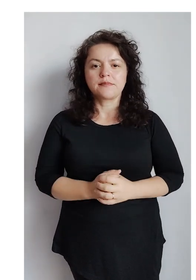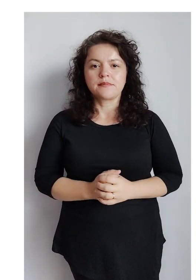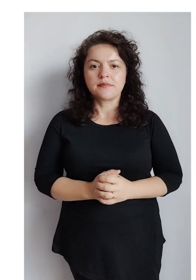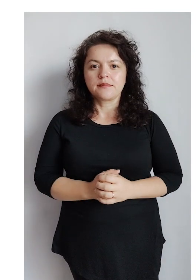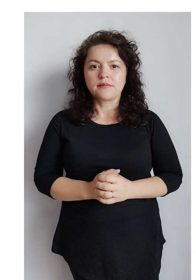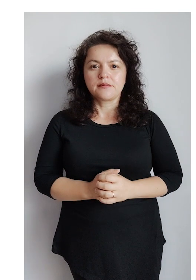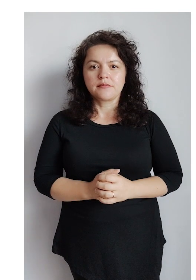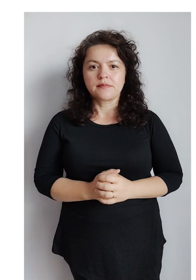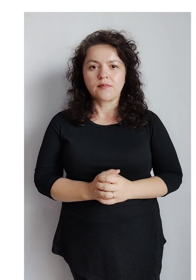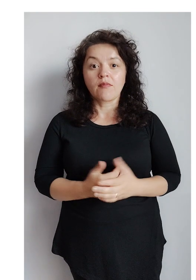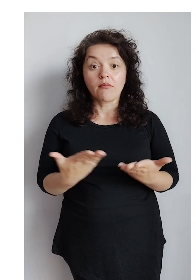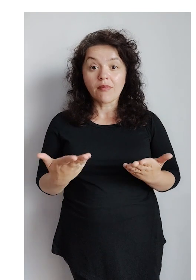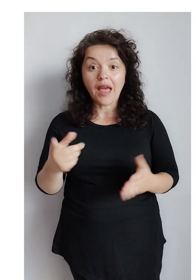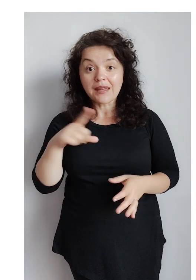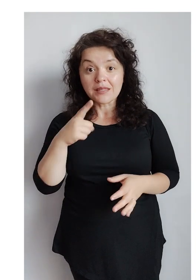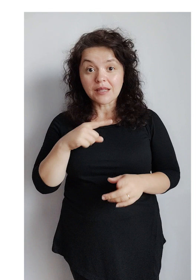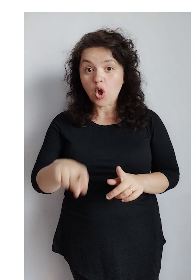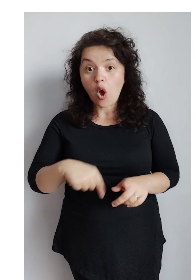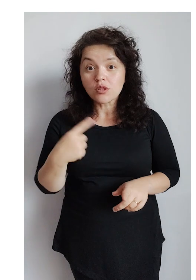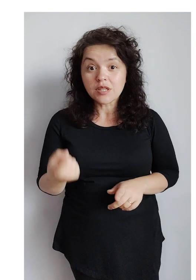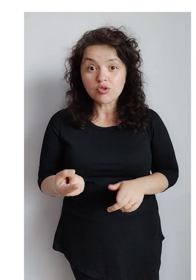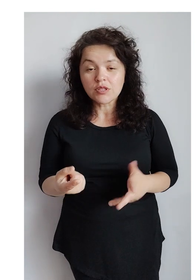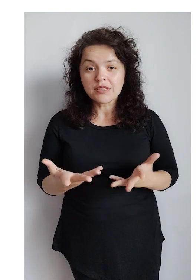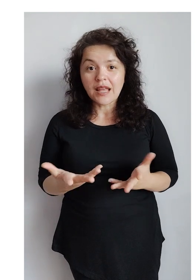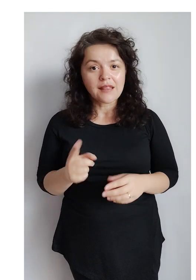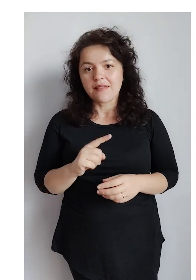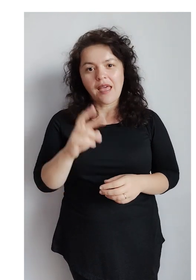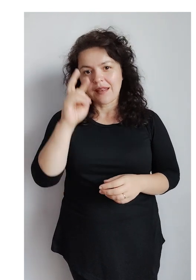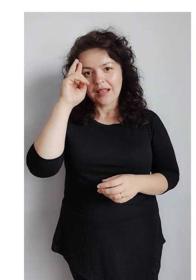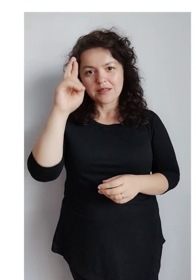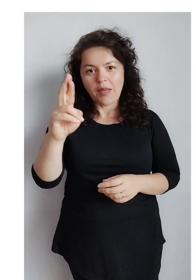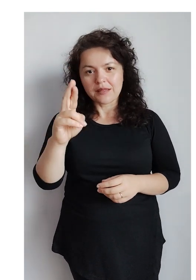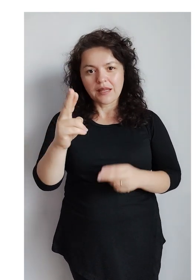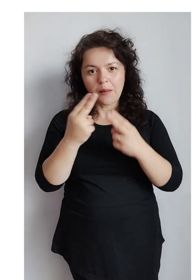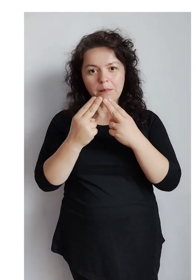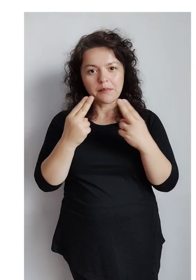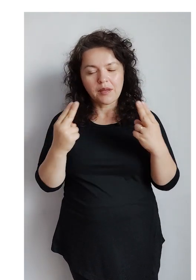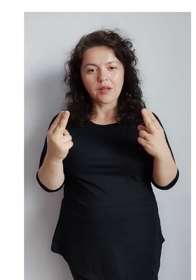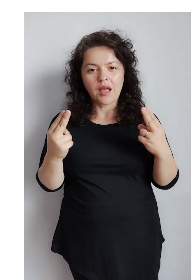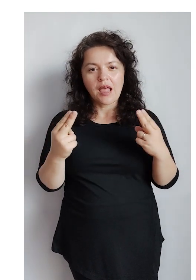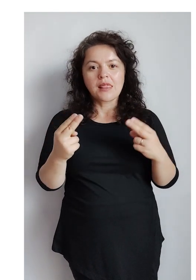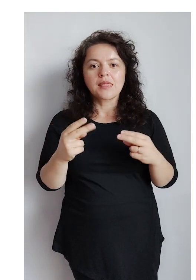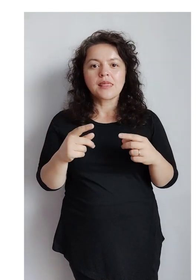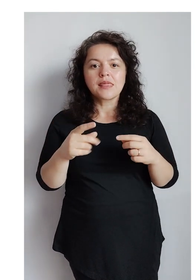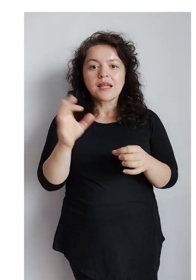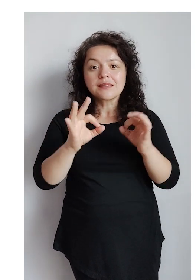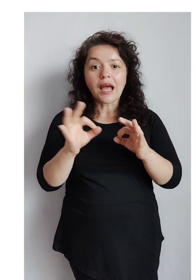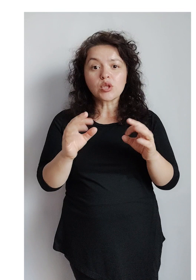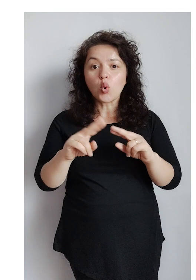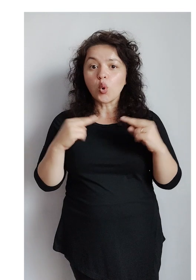Care sunt consecințele nerespectării principiilor designului universal?